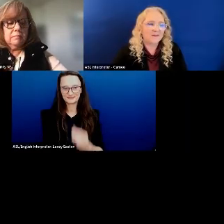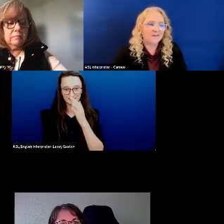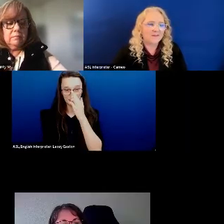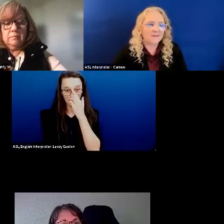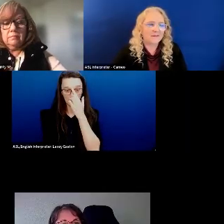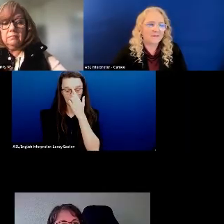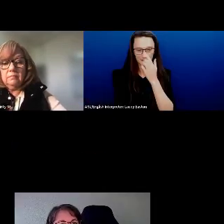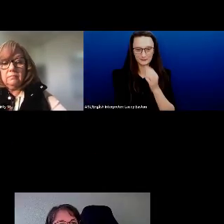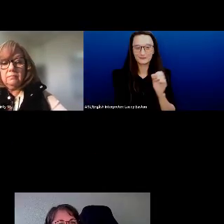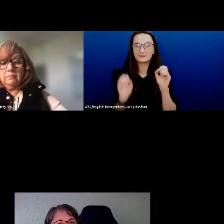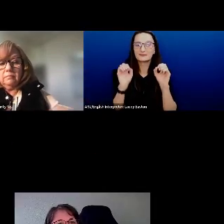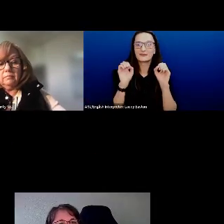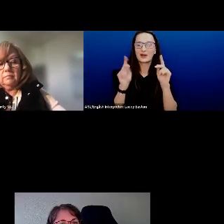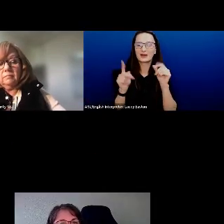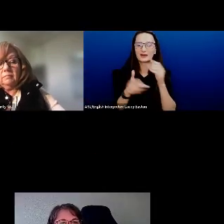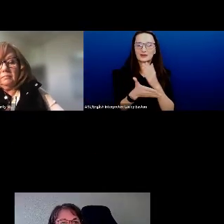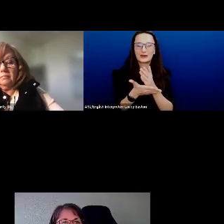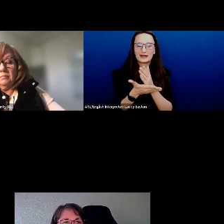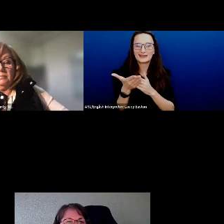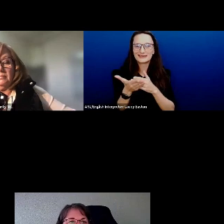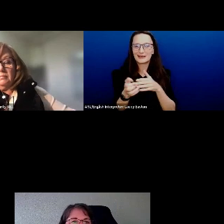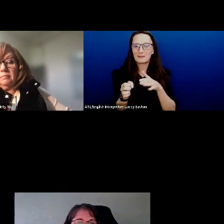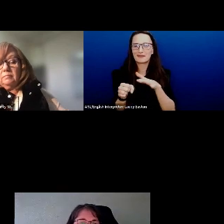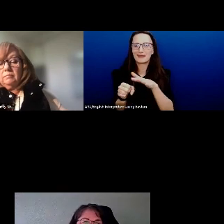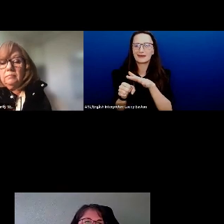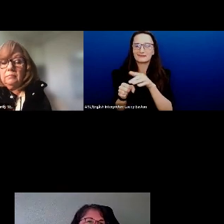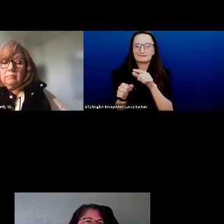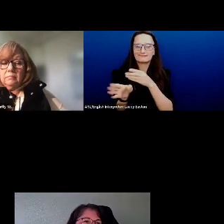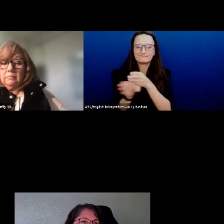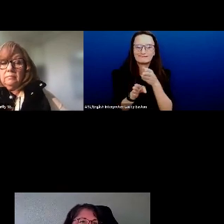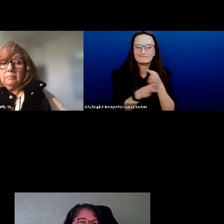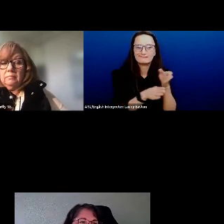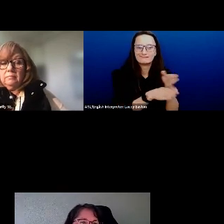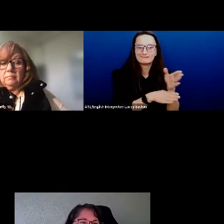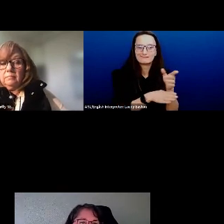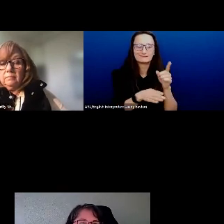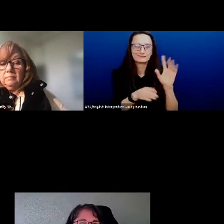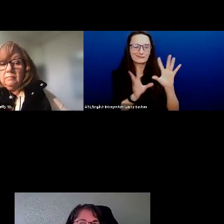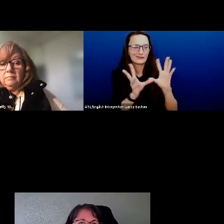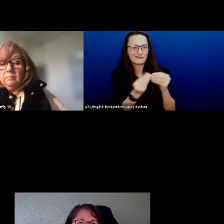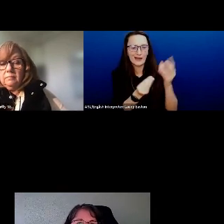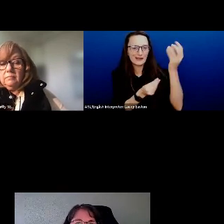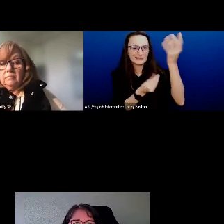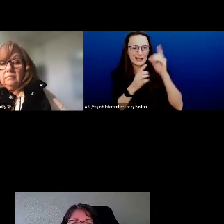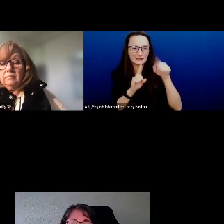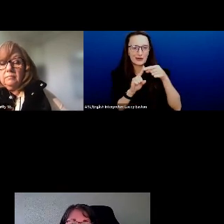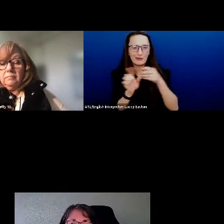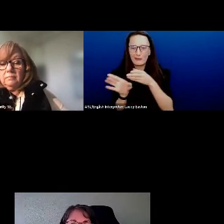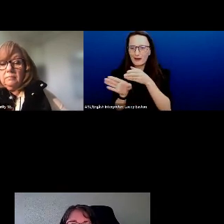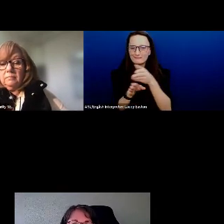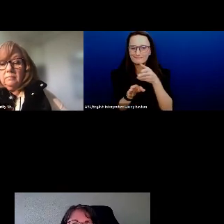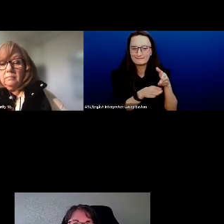Bueno, algunas de las áreas que las familias han compartido con nosotros, que son difíciles para ellos,